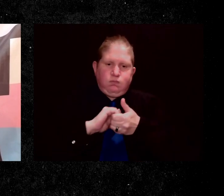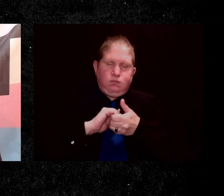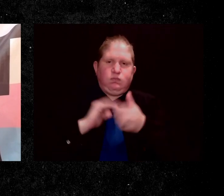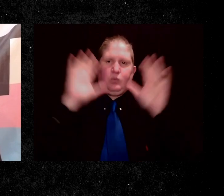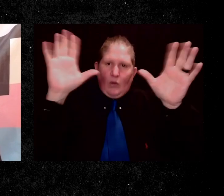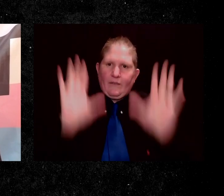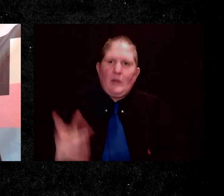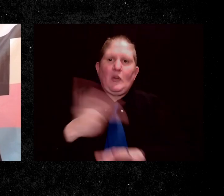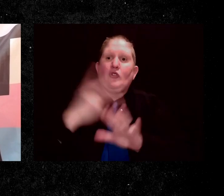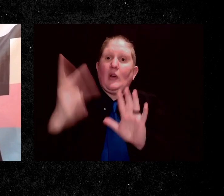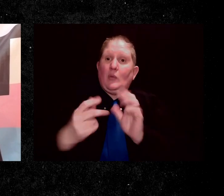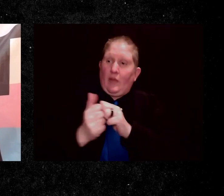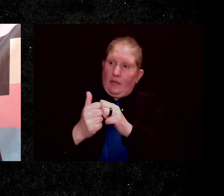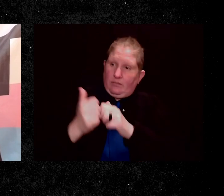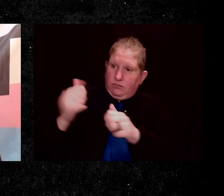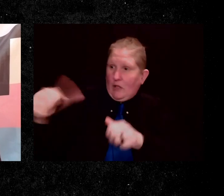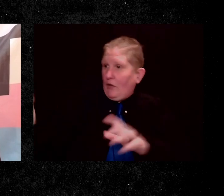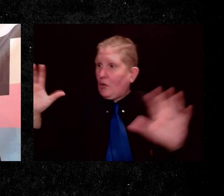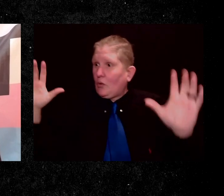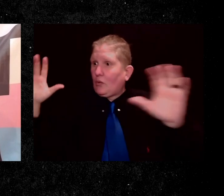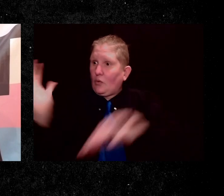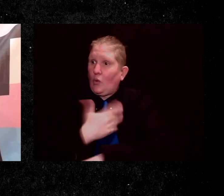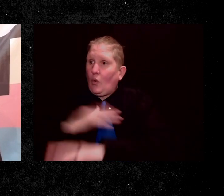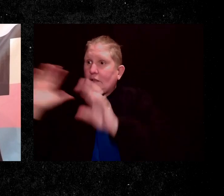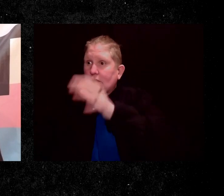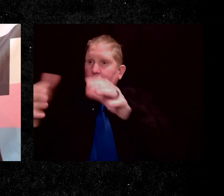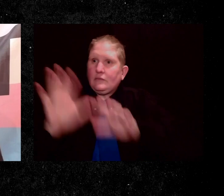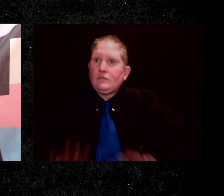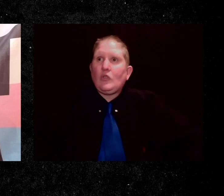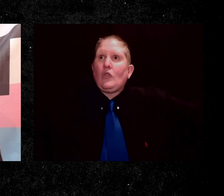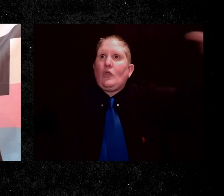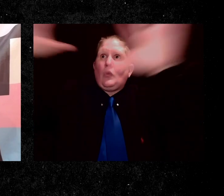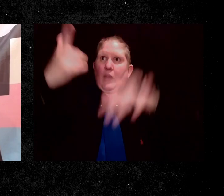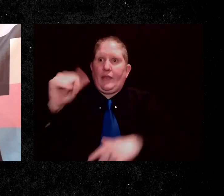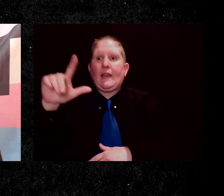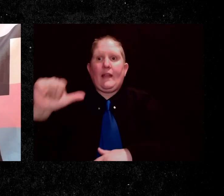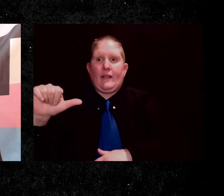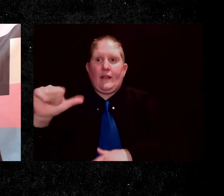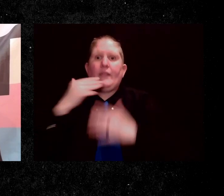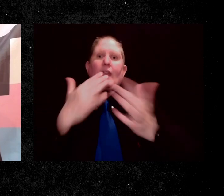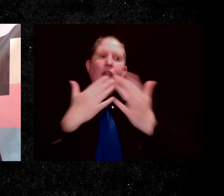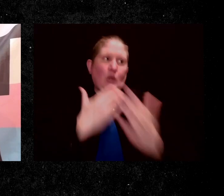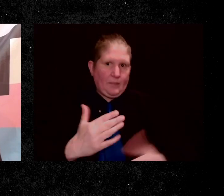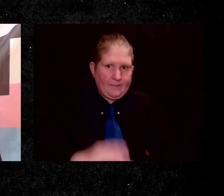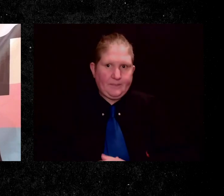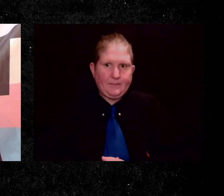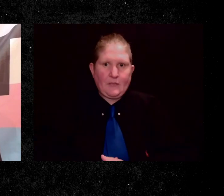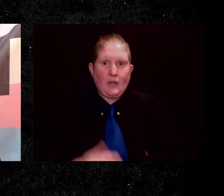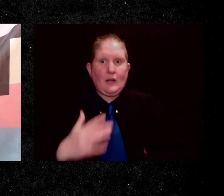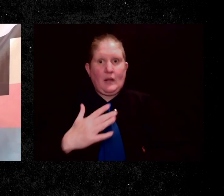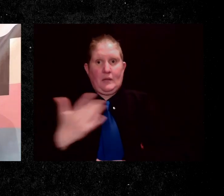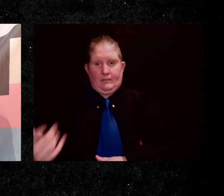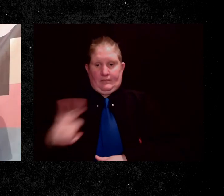para poder contribuir a este maravilloso programa con nuestros compañeros de coros a través de GALA Choruses. Gracias.